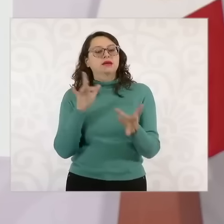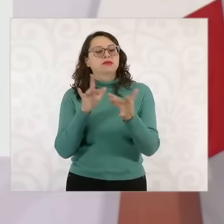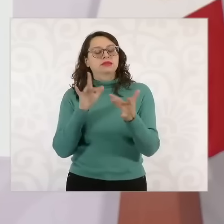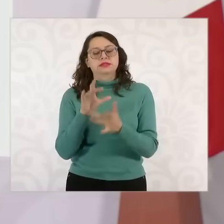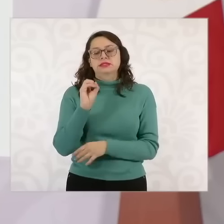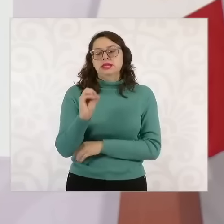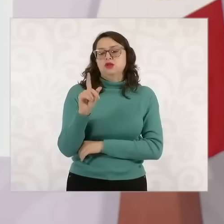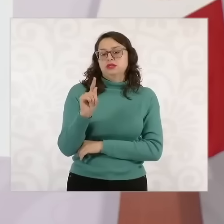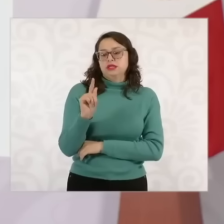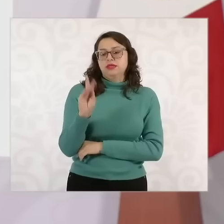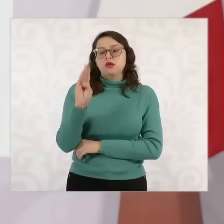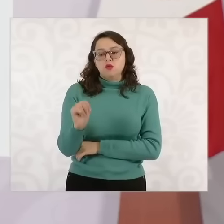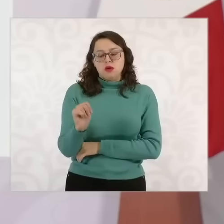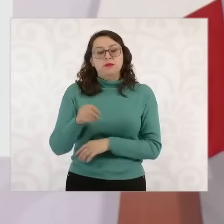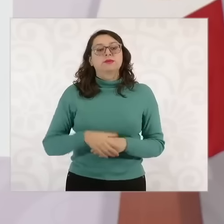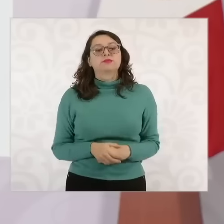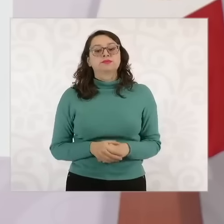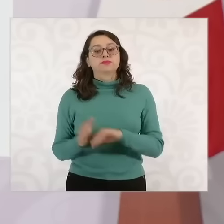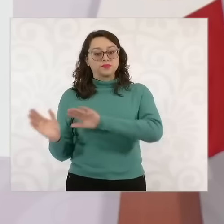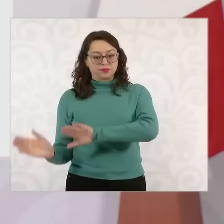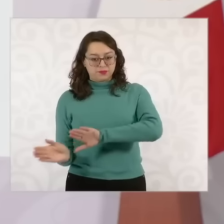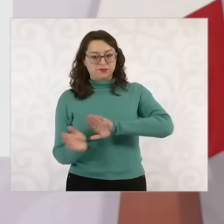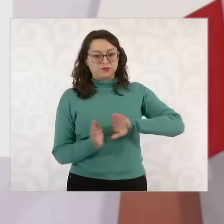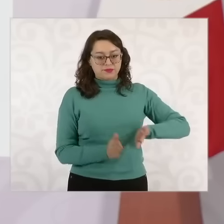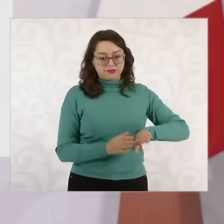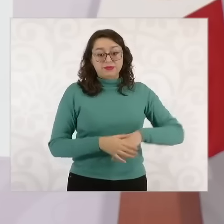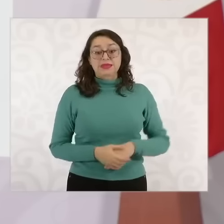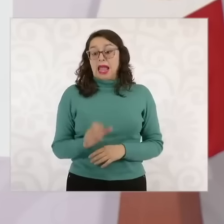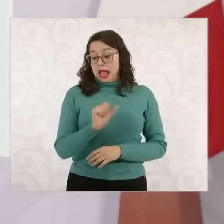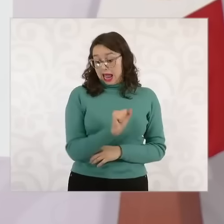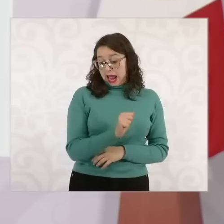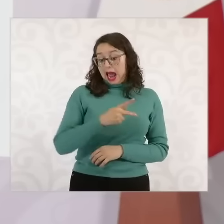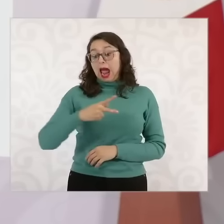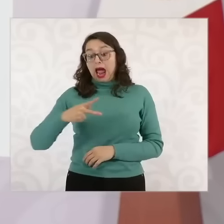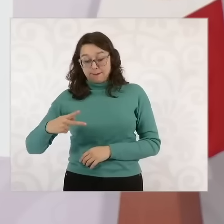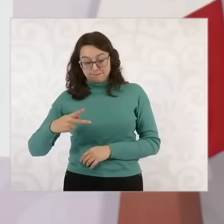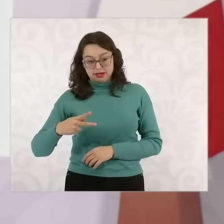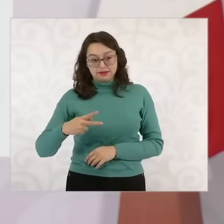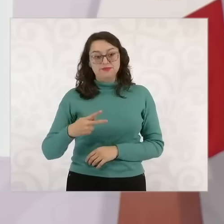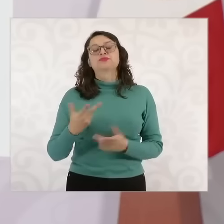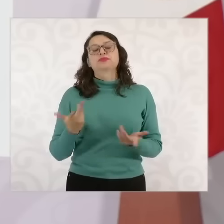Adicionalmente, en la APMX de que está trabajando van a tener esta versión digital a partir del